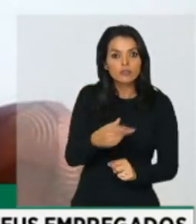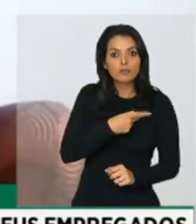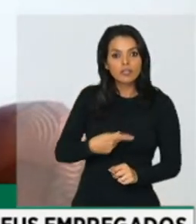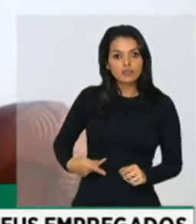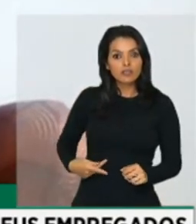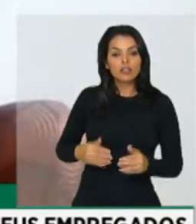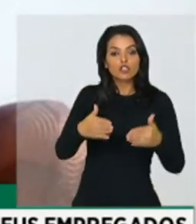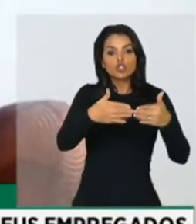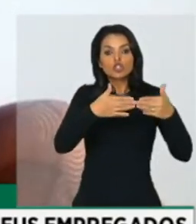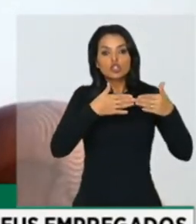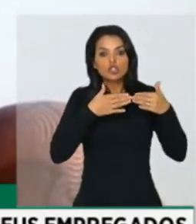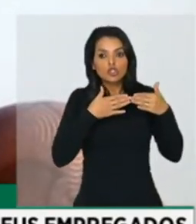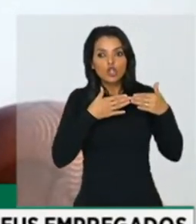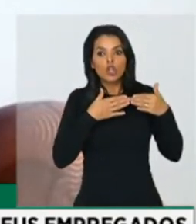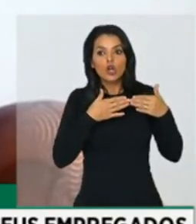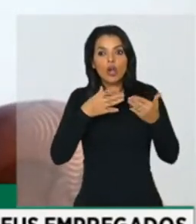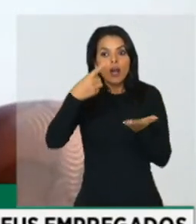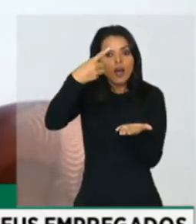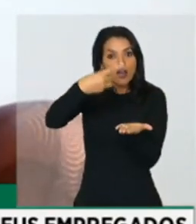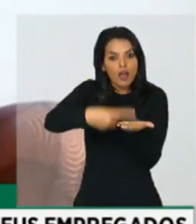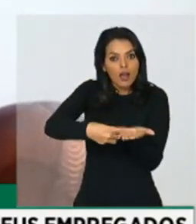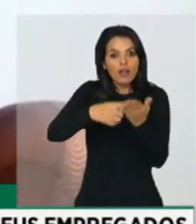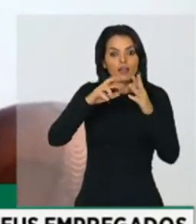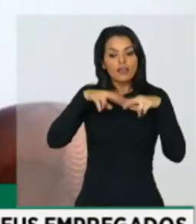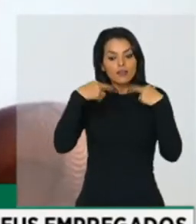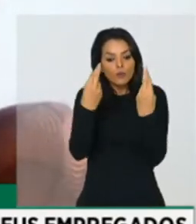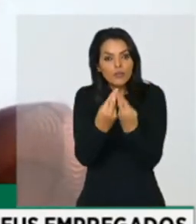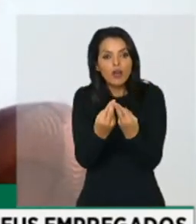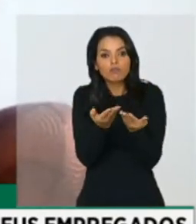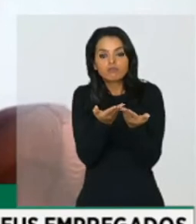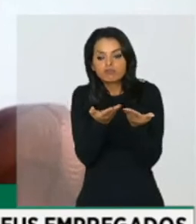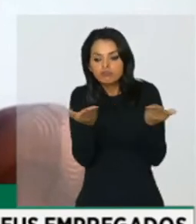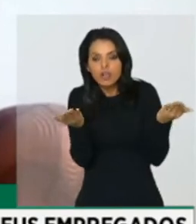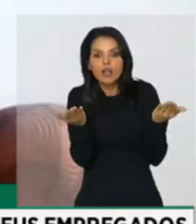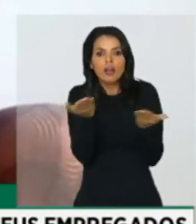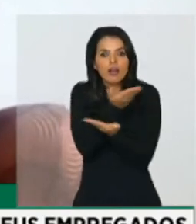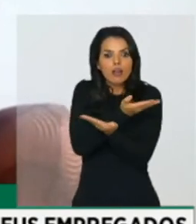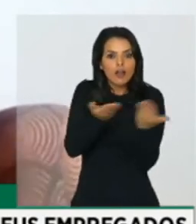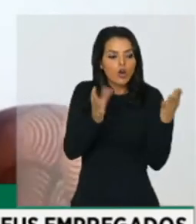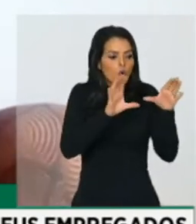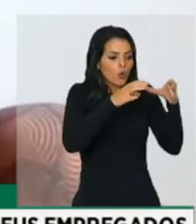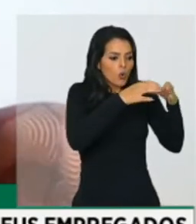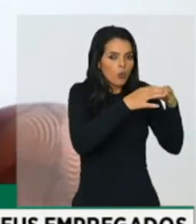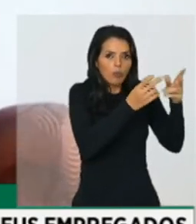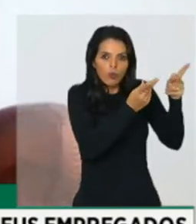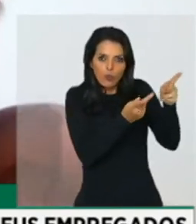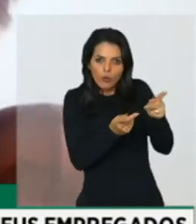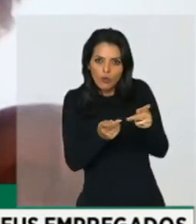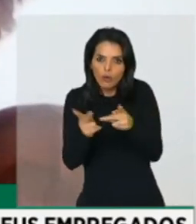V.EXA. POSSA SOLICITAR UMA... UMA INTERLOCUÇÃO... DE UM GRUPO DE PARLAMENTARES DESTA CASA, ATRAVÀS DA COMISSÃO DE DIREITOS HUMANOS COM O